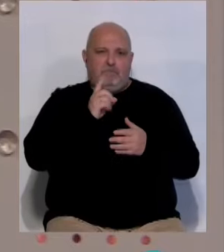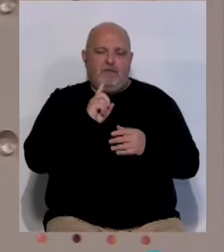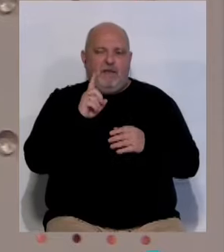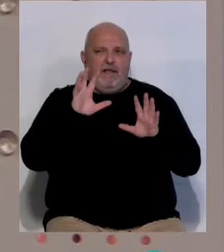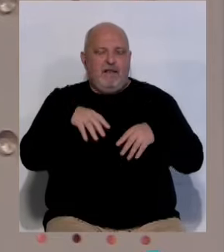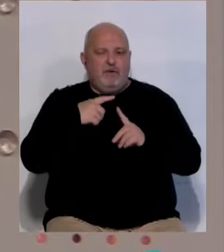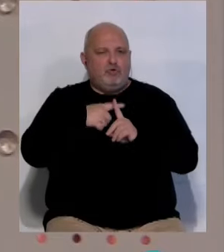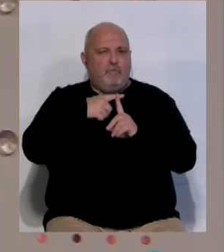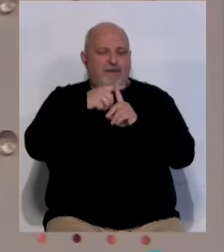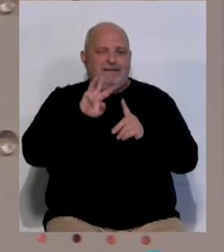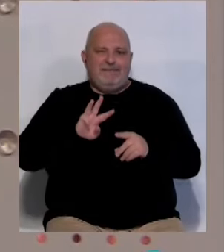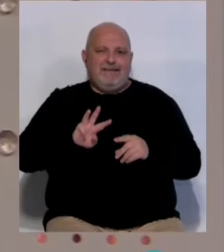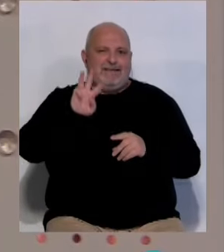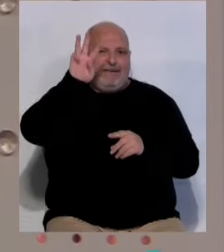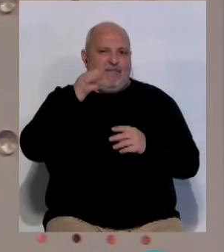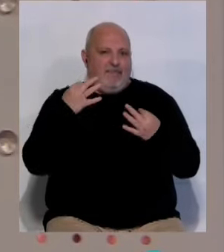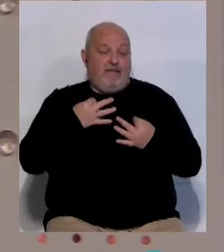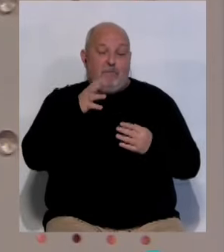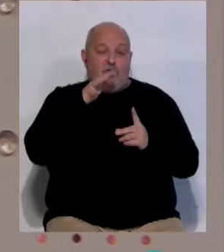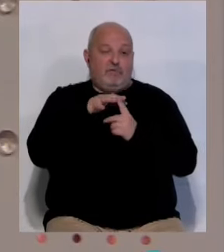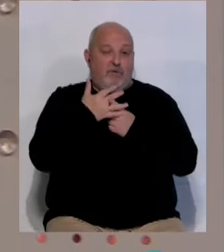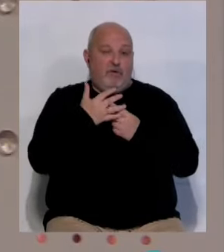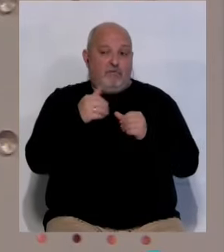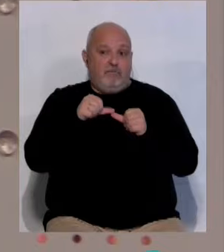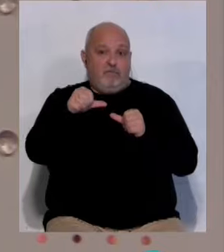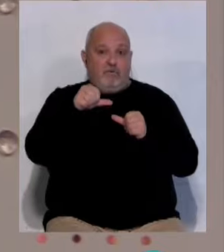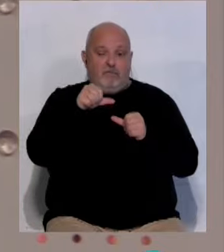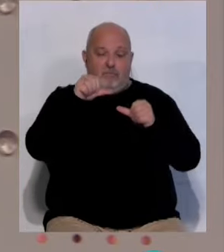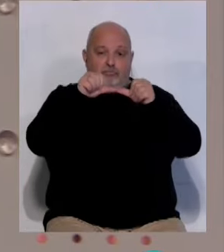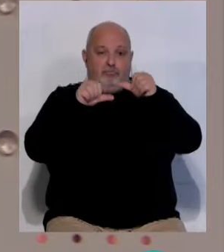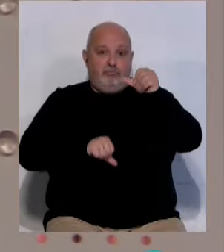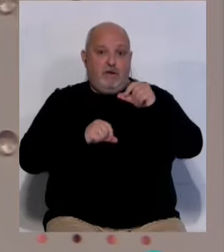sumar de tres en tres no porque la circunstancia que tenemos en la tabla Pues los empates no no